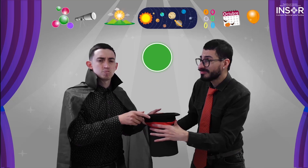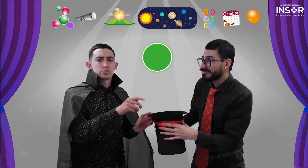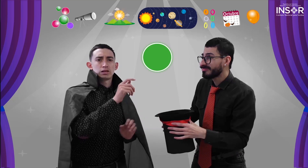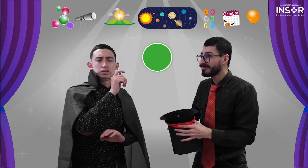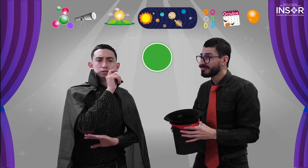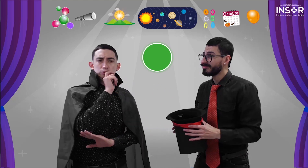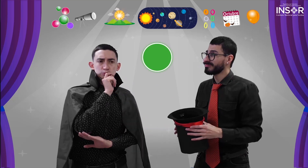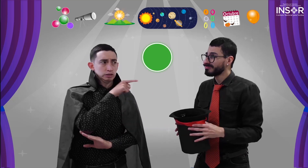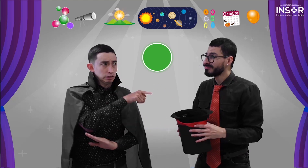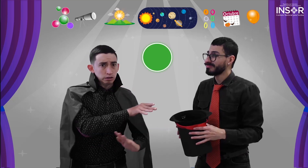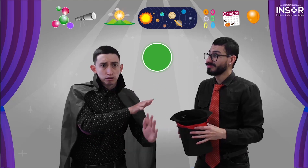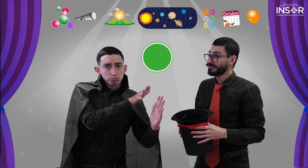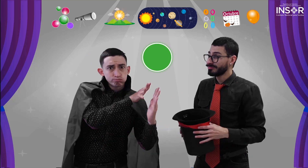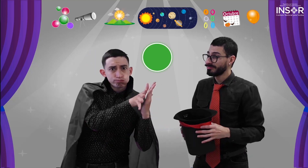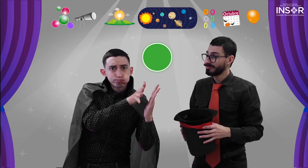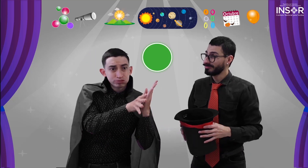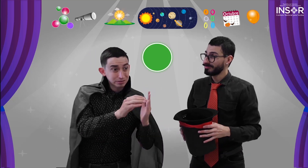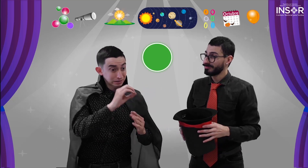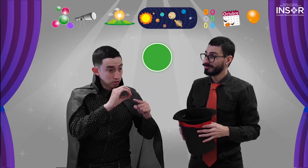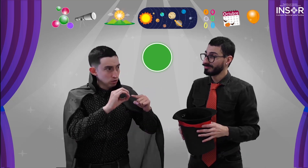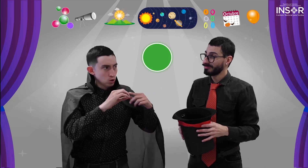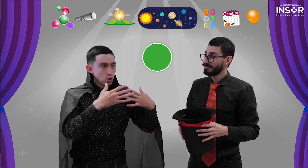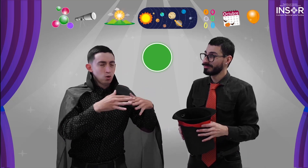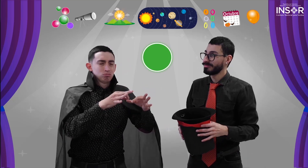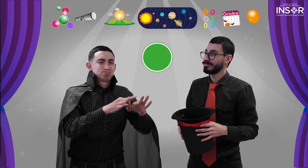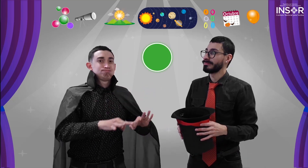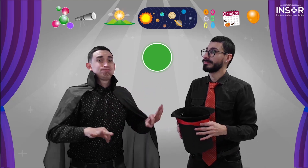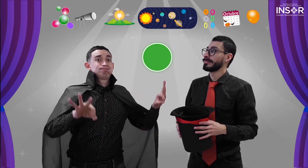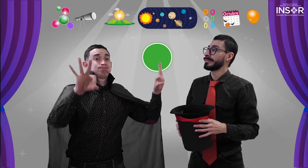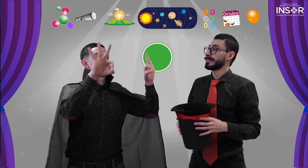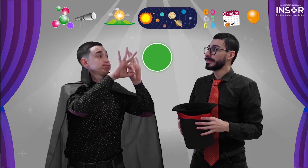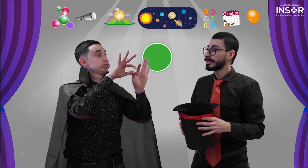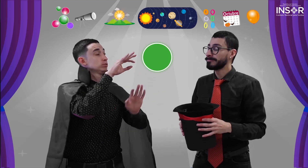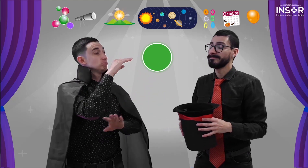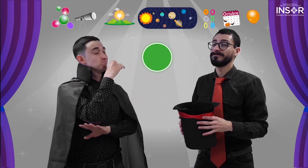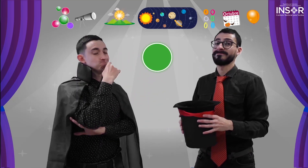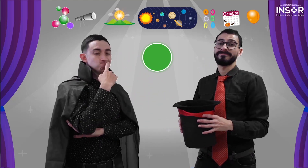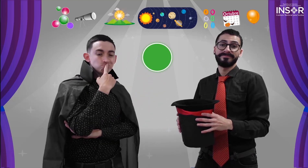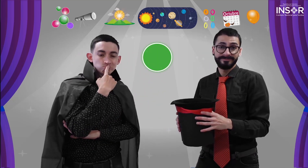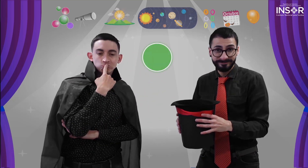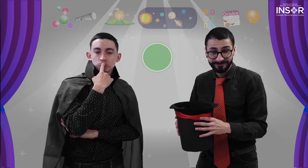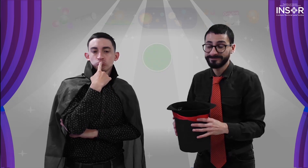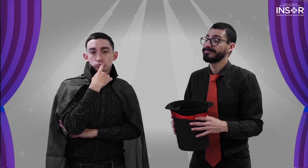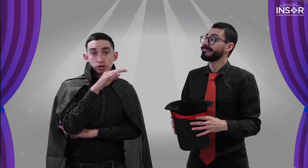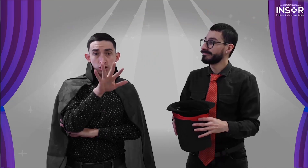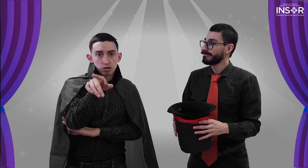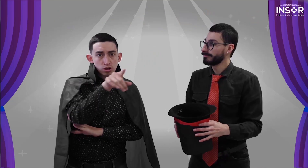Sí, tienes razón, lo que le vas a contar sobre el cero es muy importante.